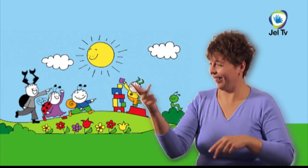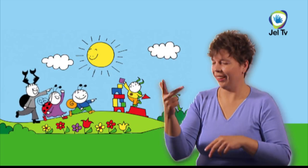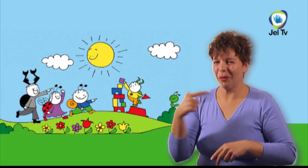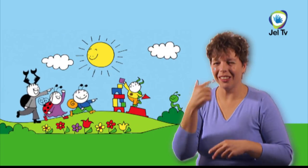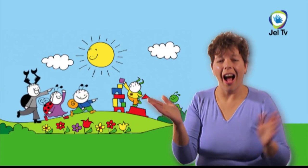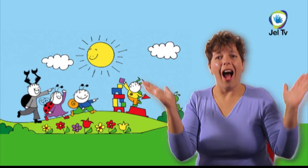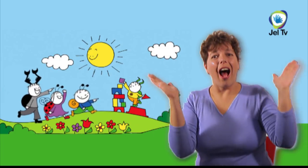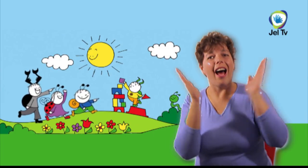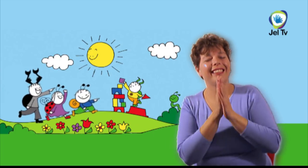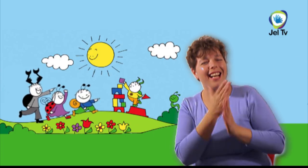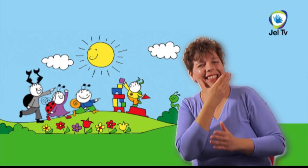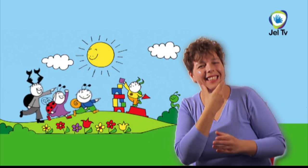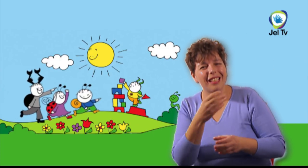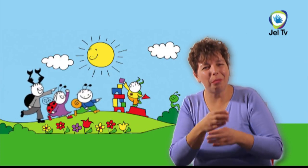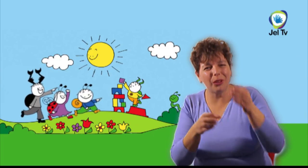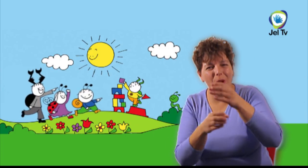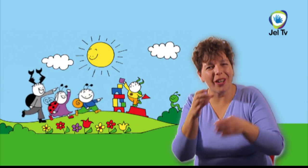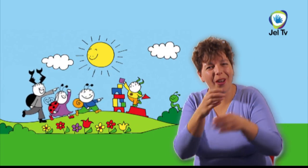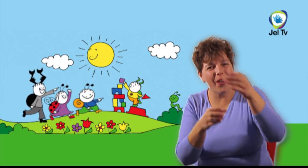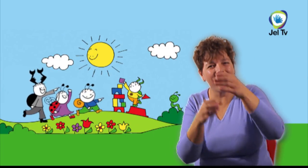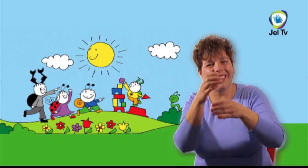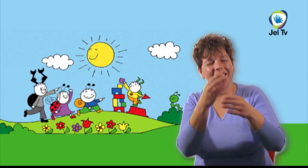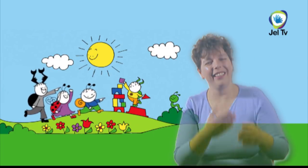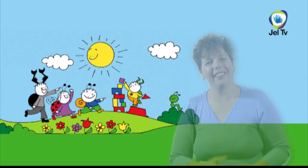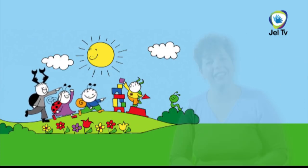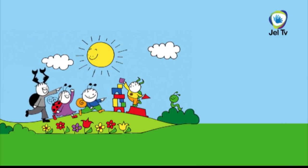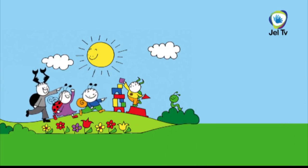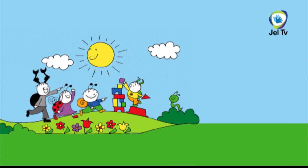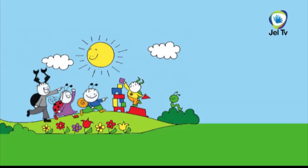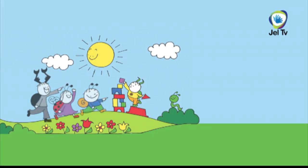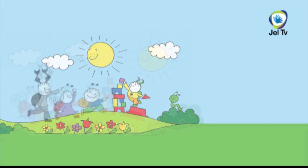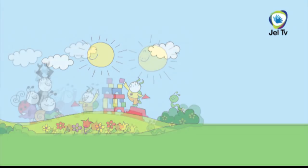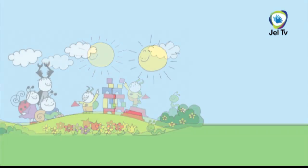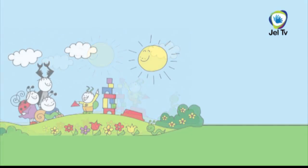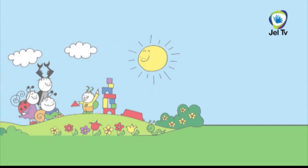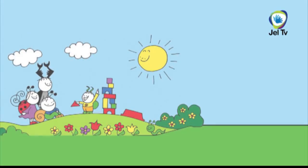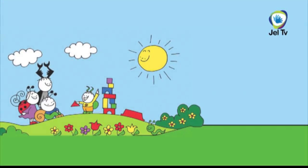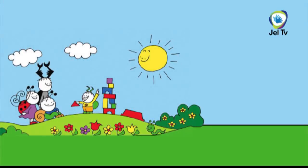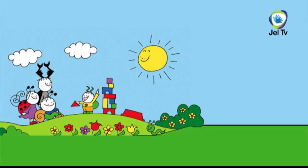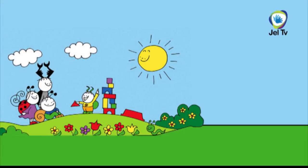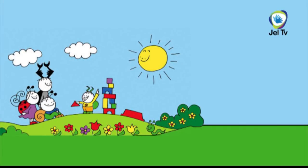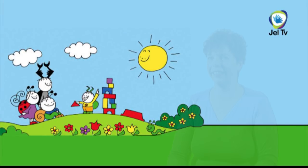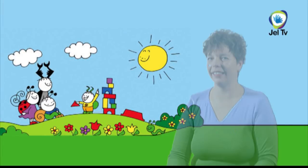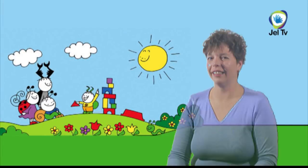Hű, de szép tornyod van, Gömbi! -mondták vidáman.